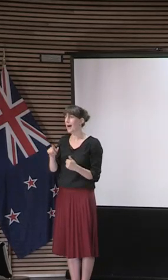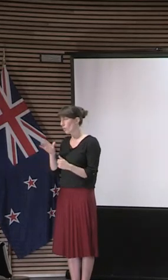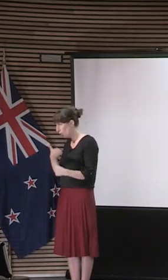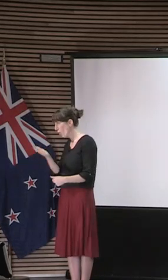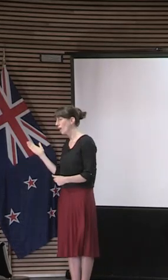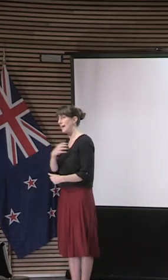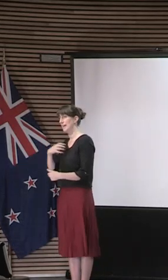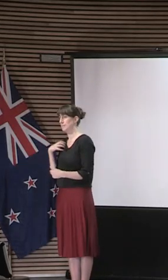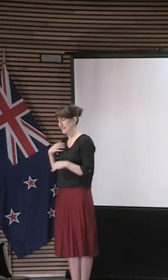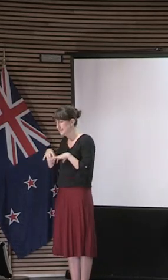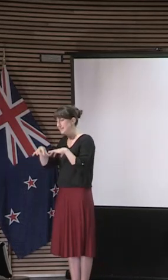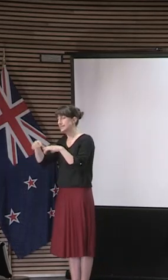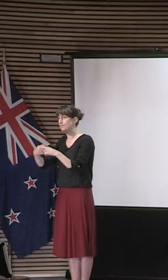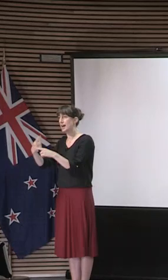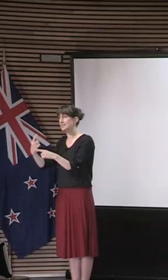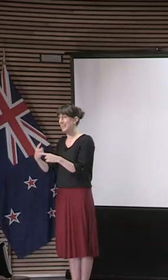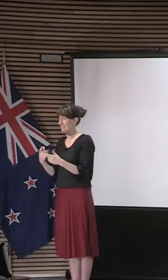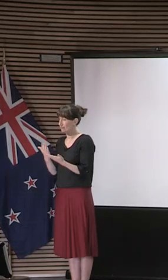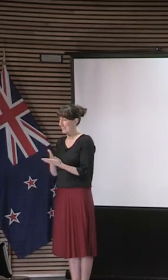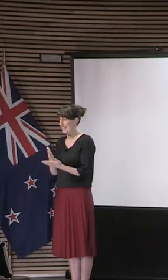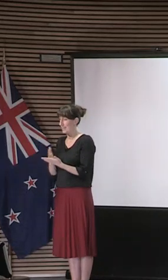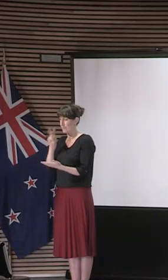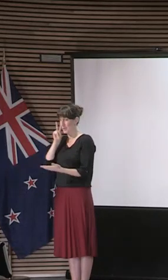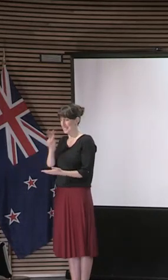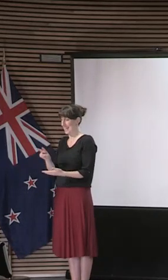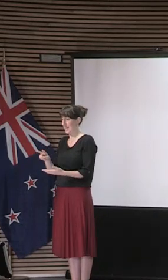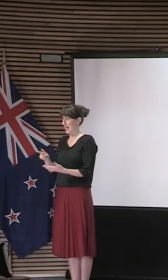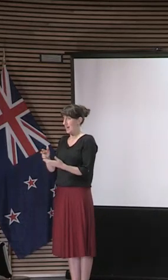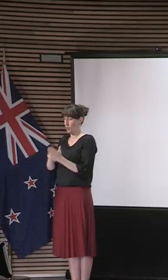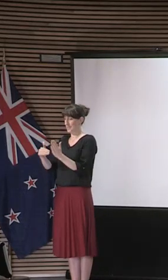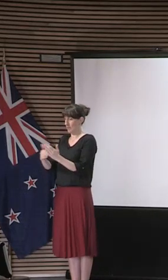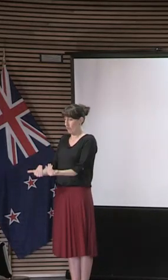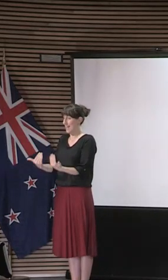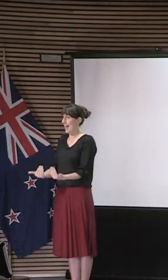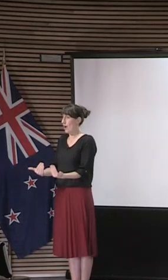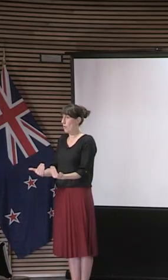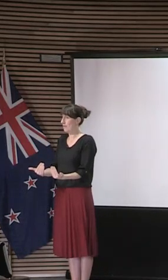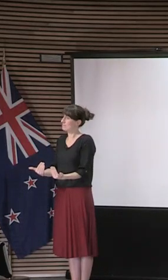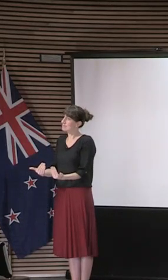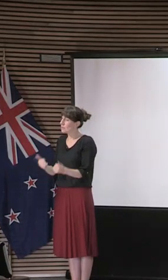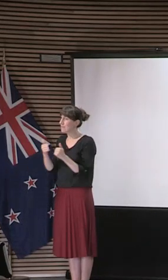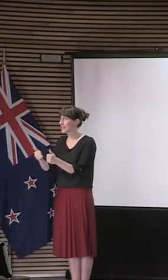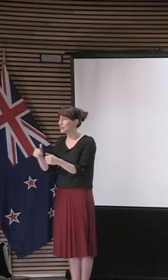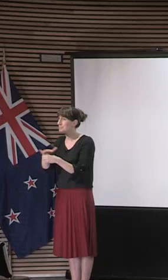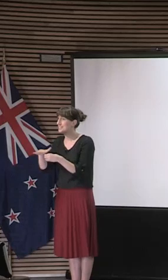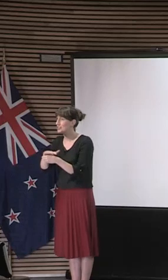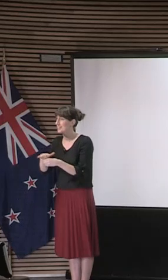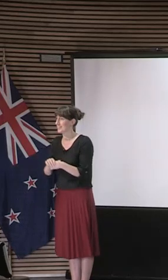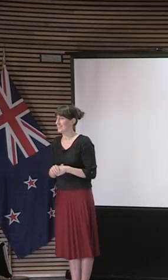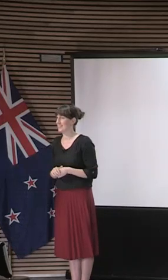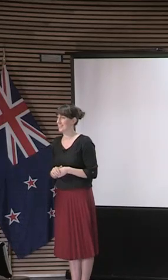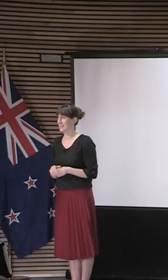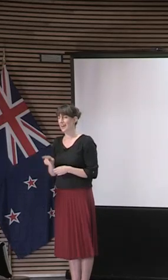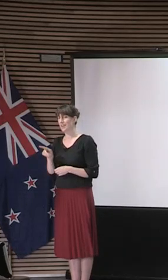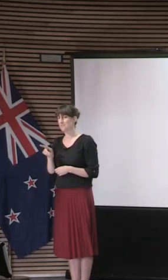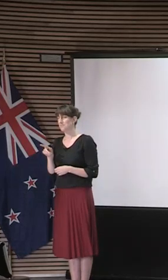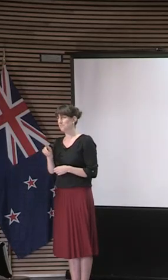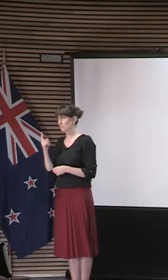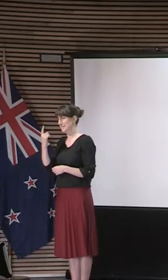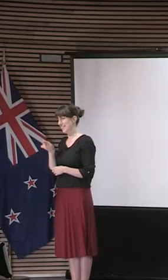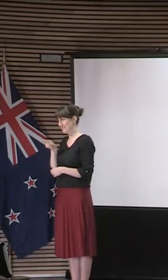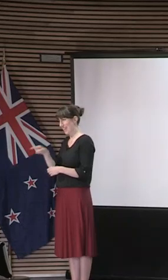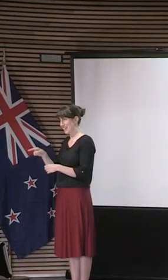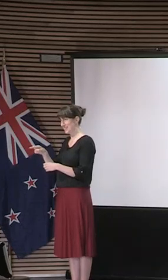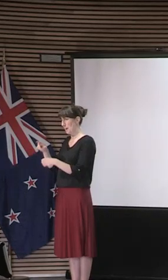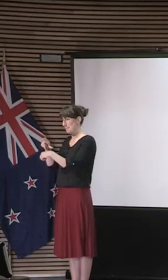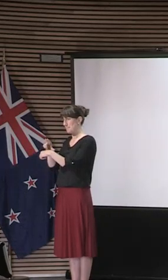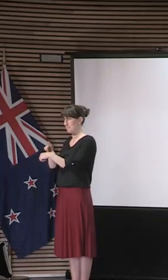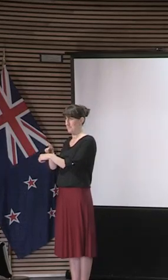mahere whanui ta maatau me te